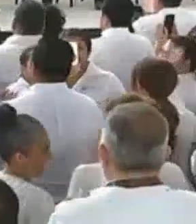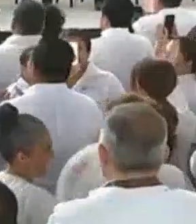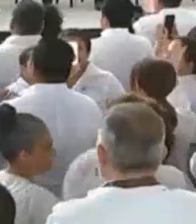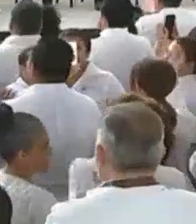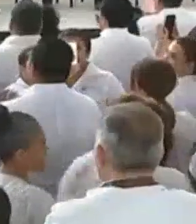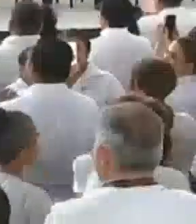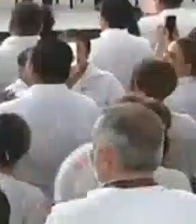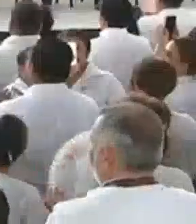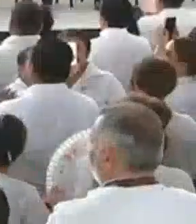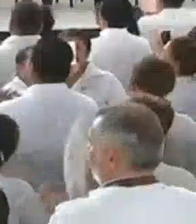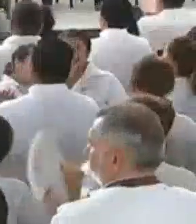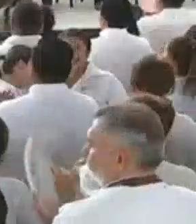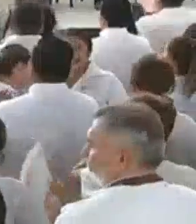Pongan música, porfa.